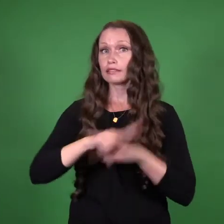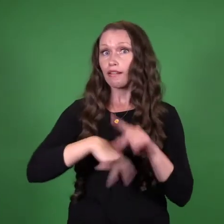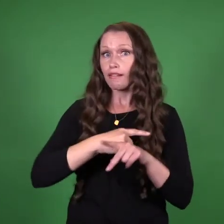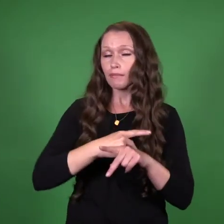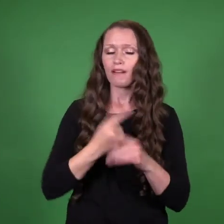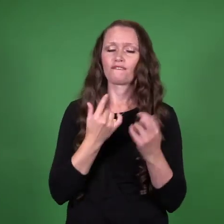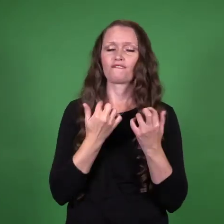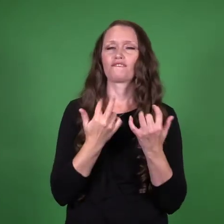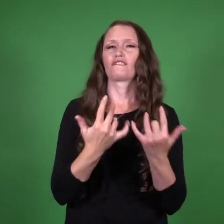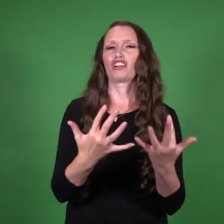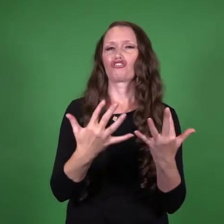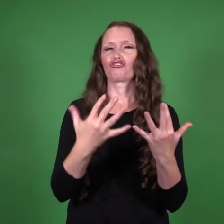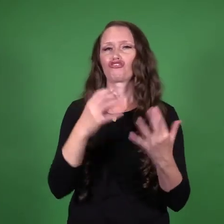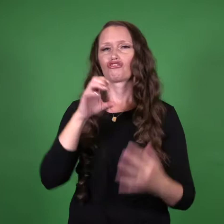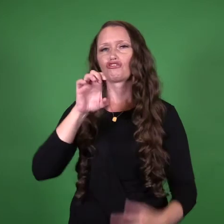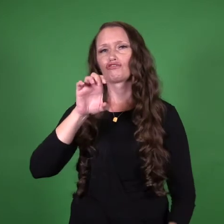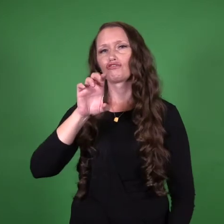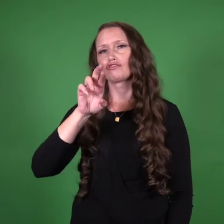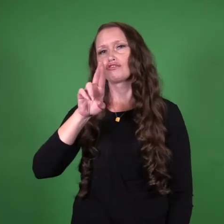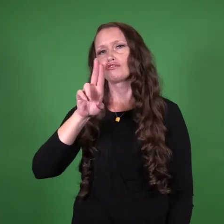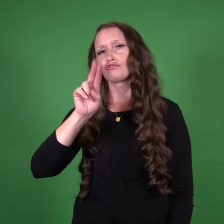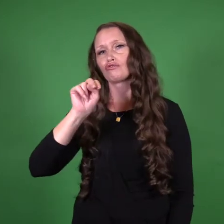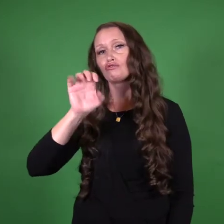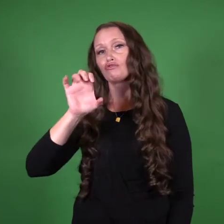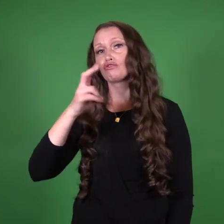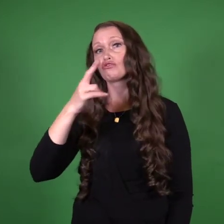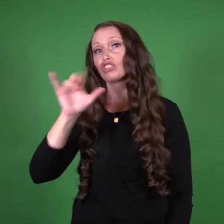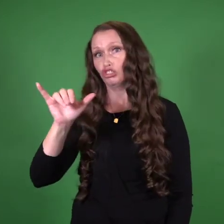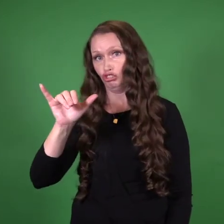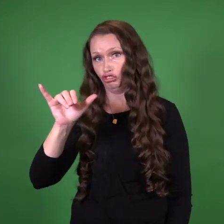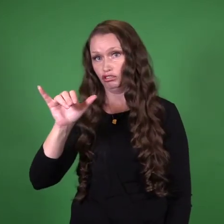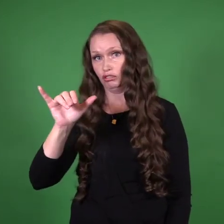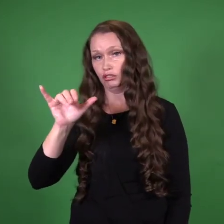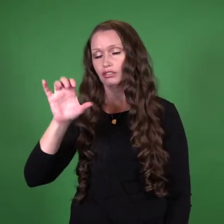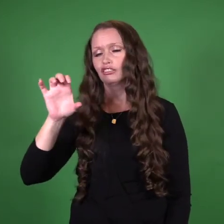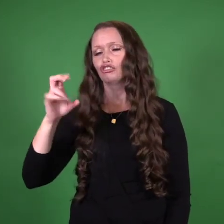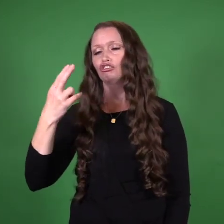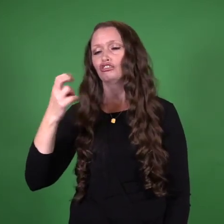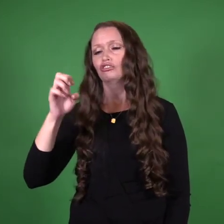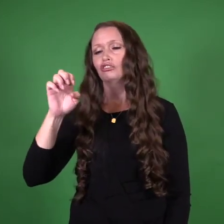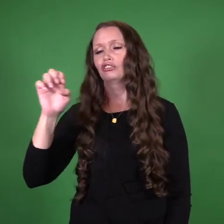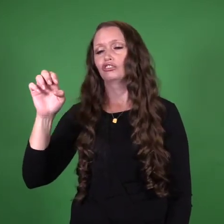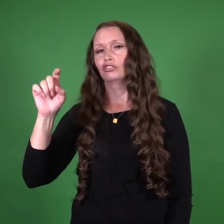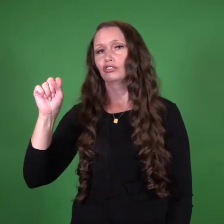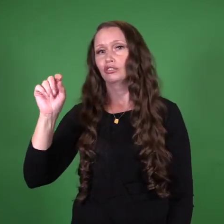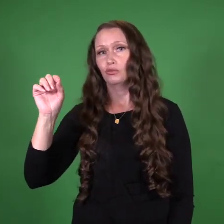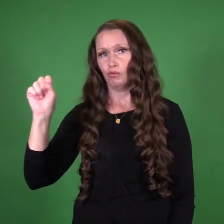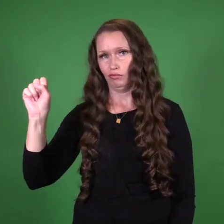Type: Fire Crunchy Cheetos